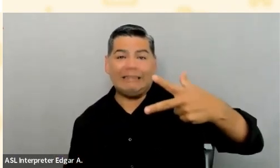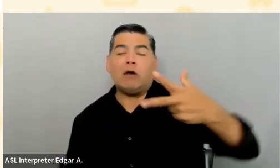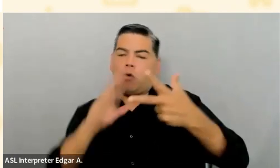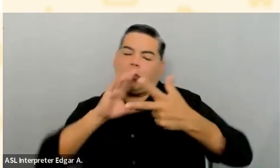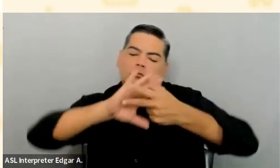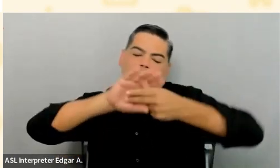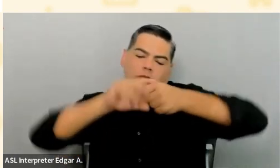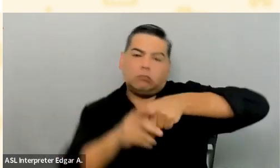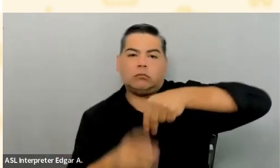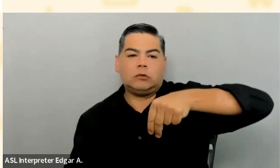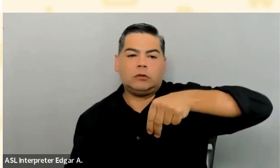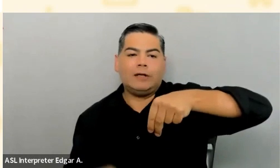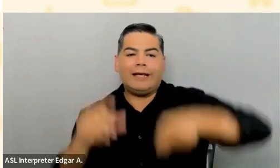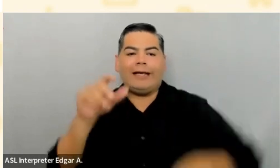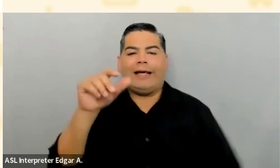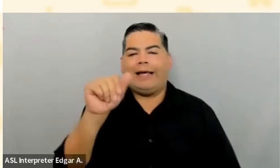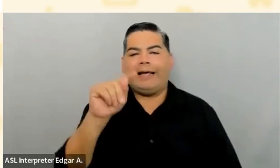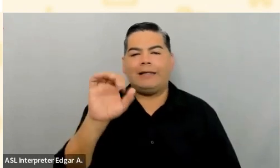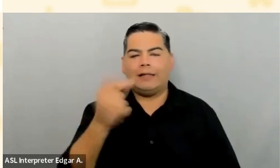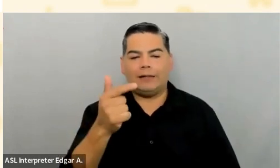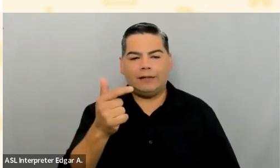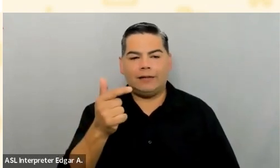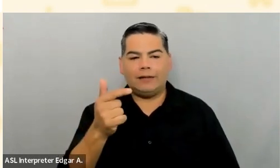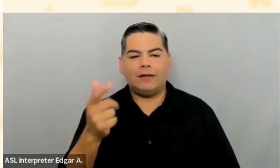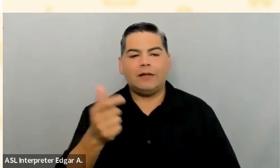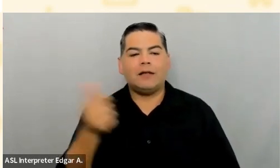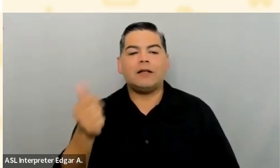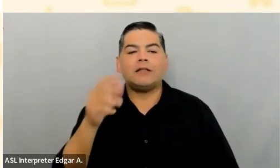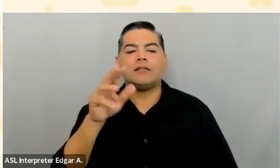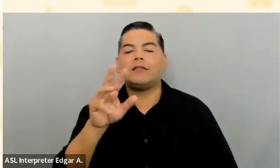y a veces digo UGG en lugar de las nuevas UAAG,